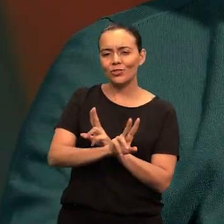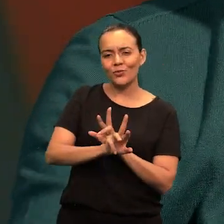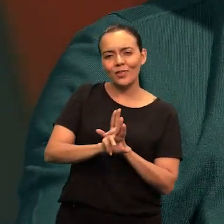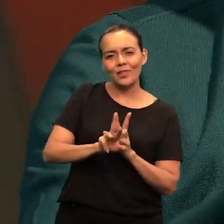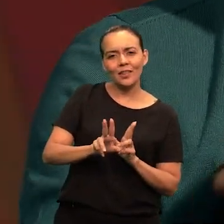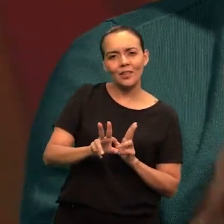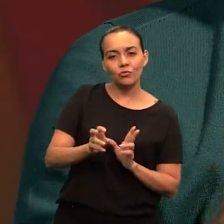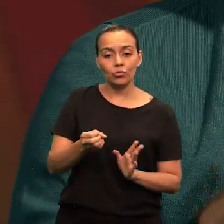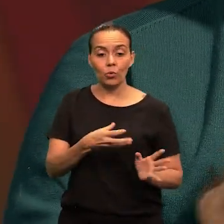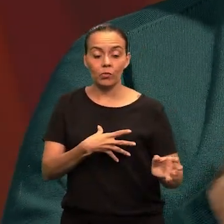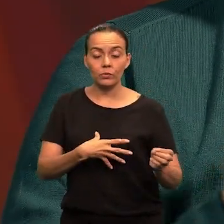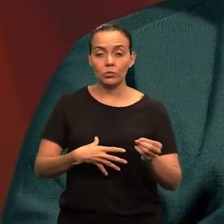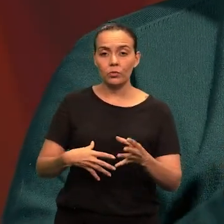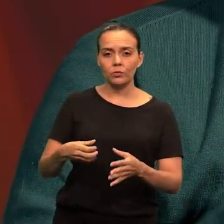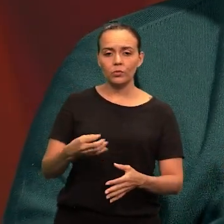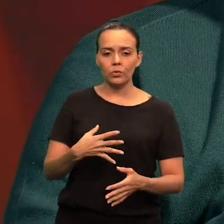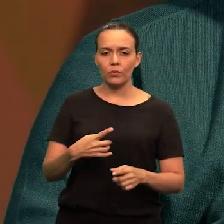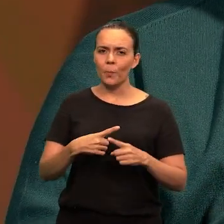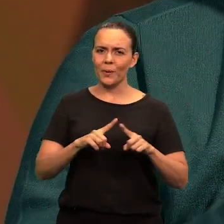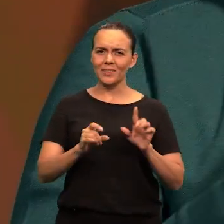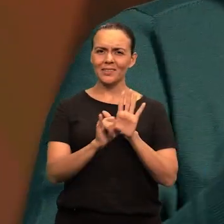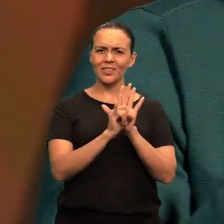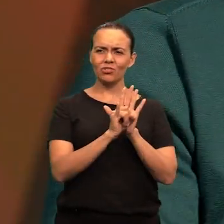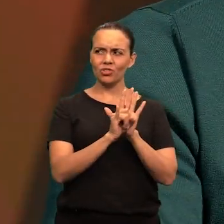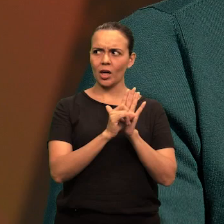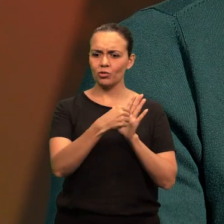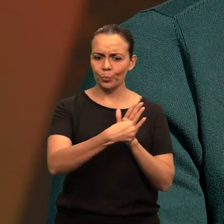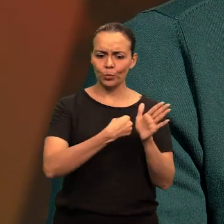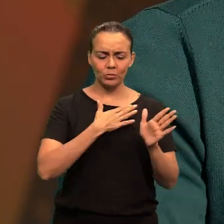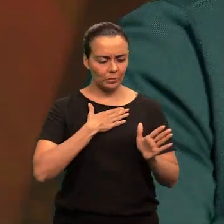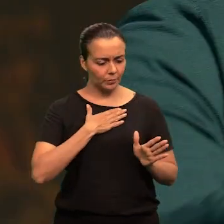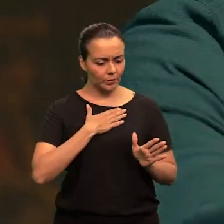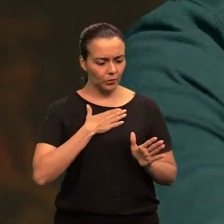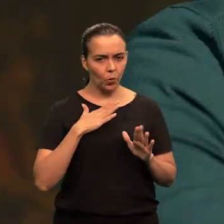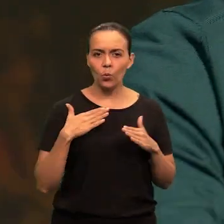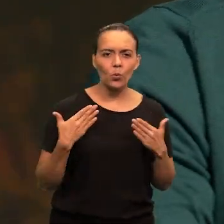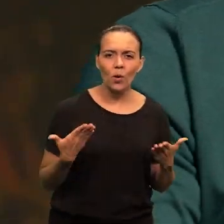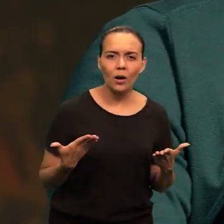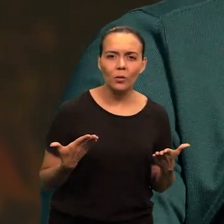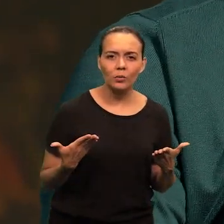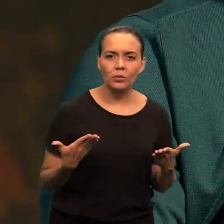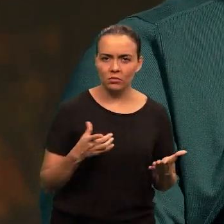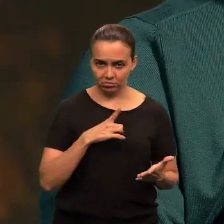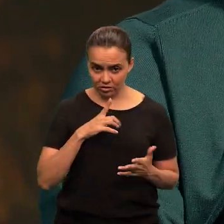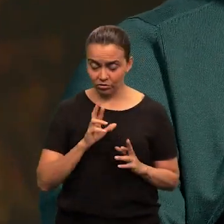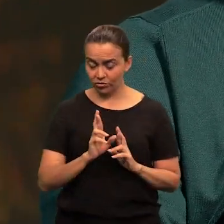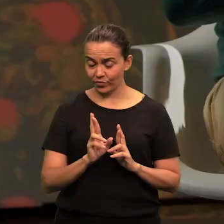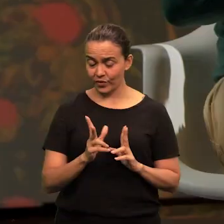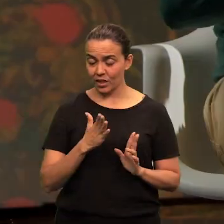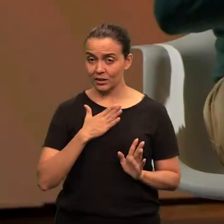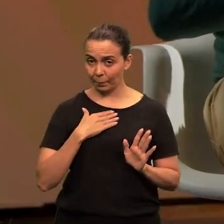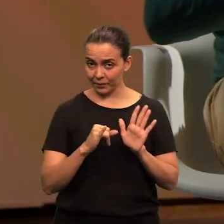Então nós estamos sempre nos perguntando o que somos e nos contrapondo em relação a alguma diferenciação.